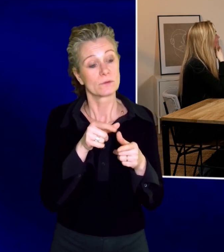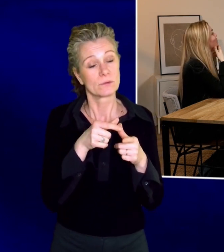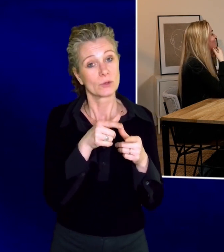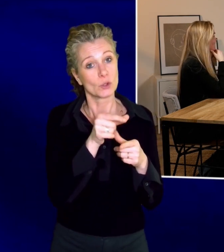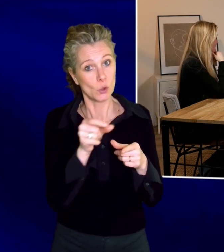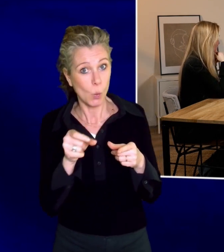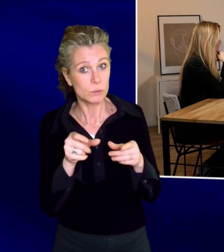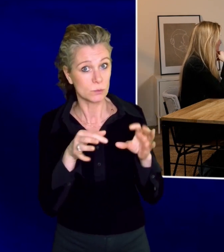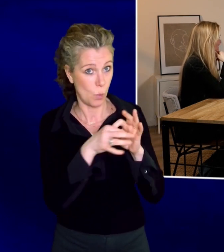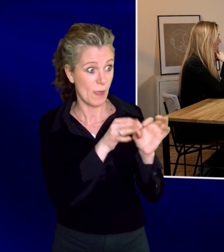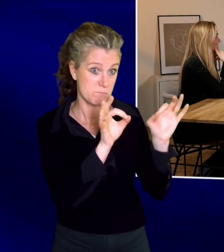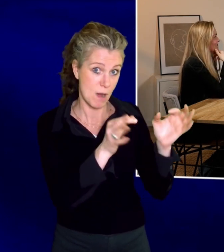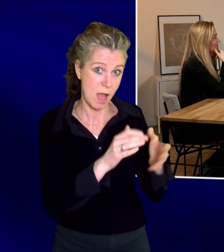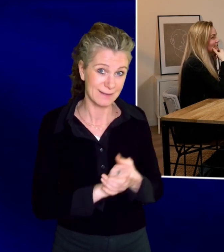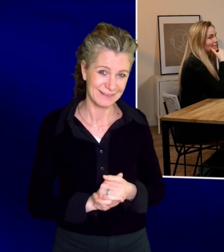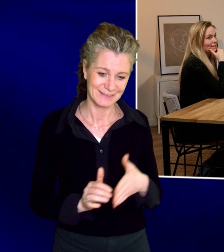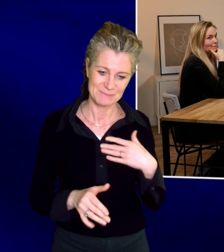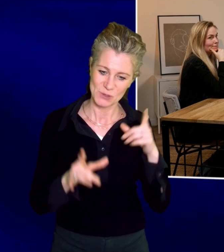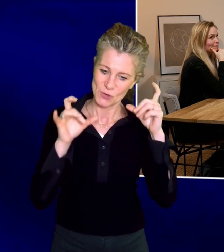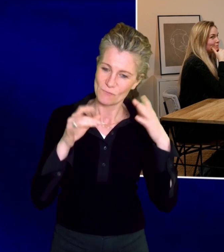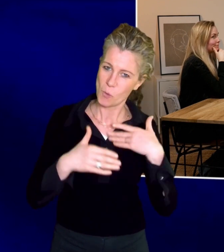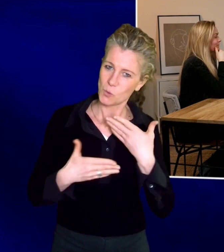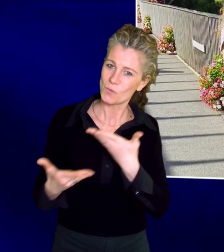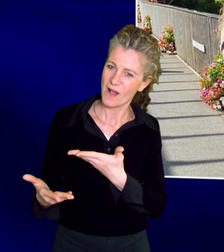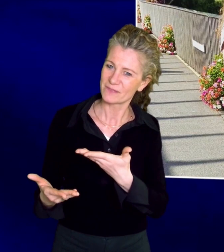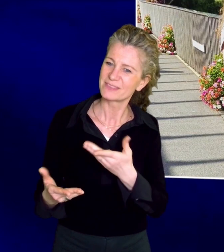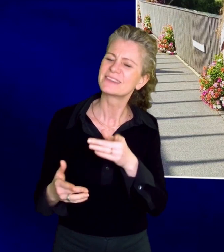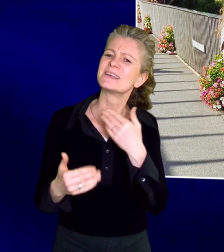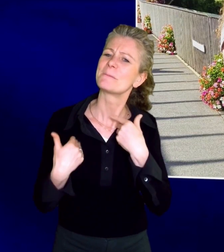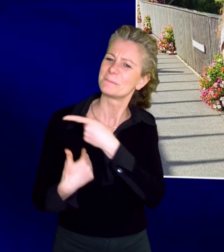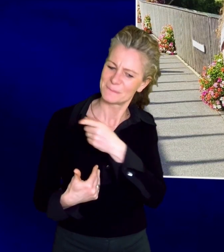Wie zijn de mensen die we op de foto bij jou zien?